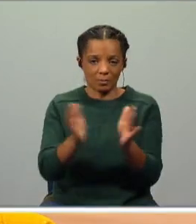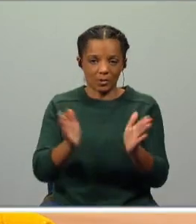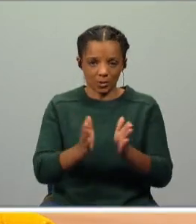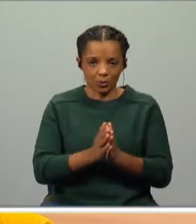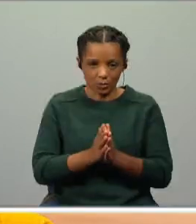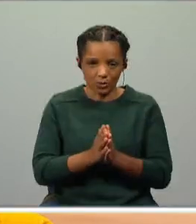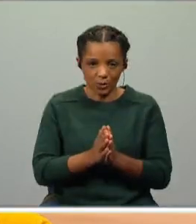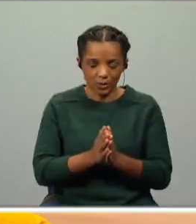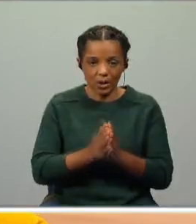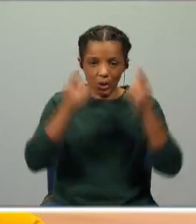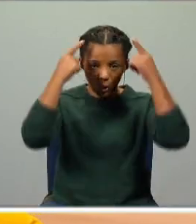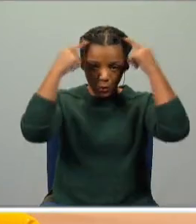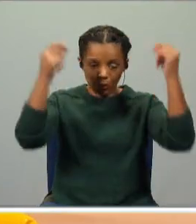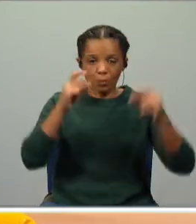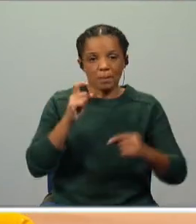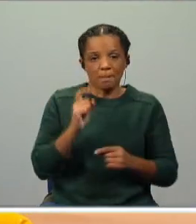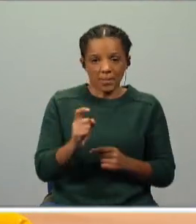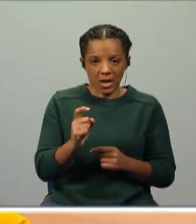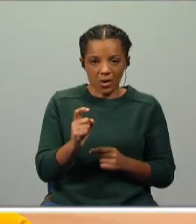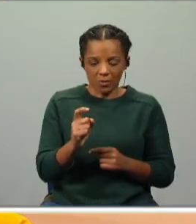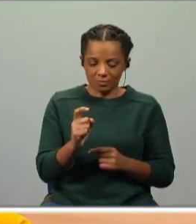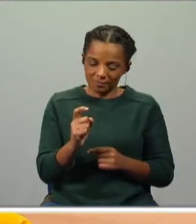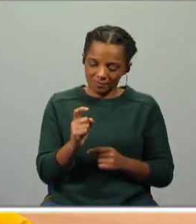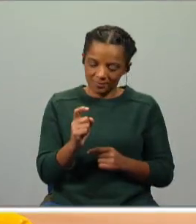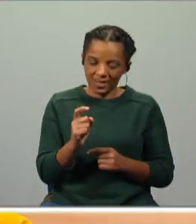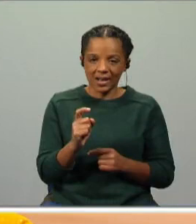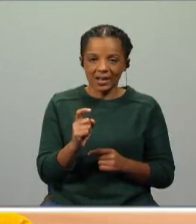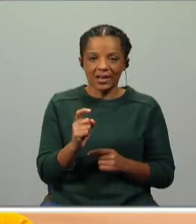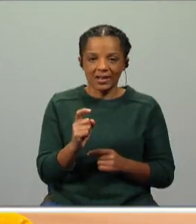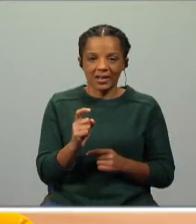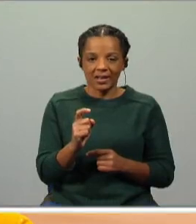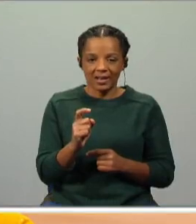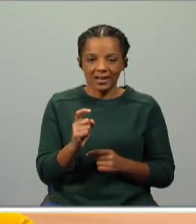E o lobo mau acabou por ficar amigo de quem é verdade,